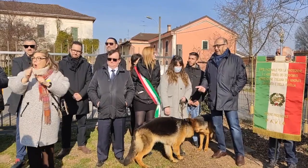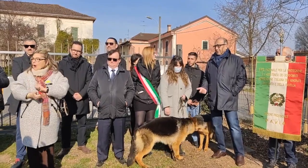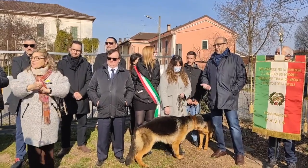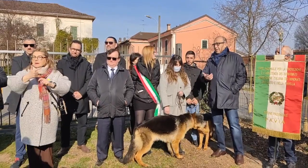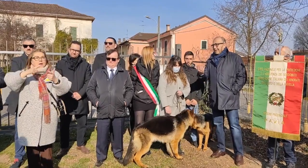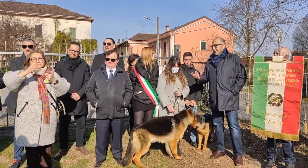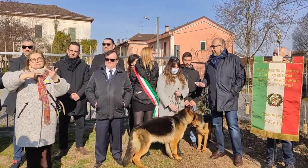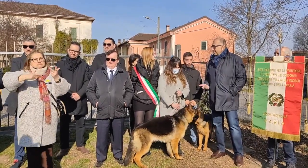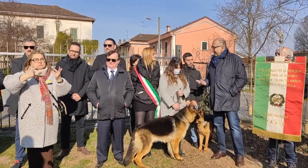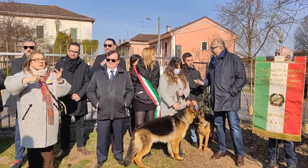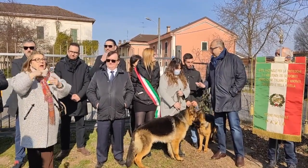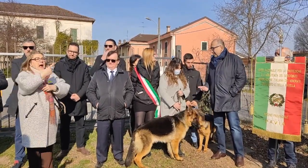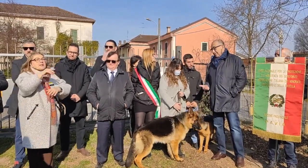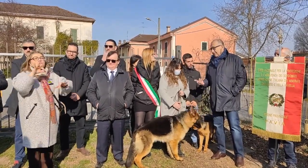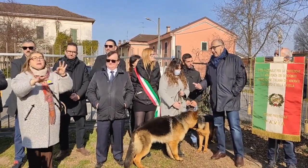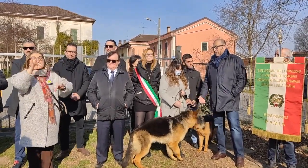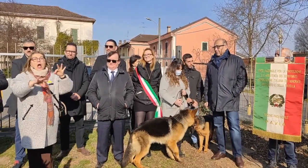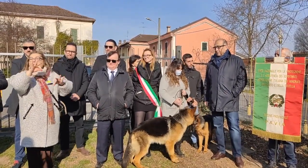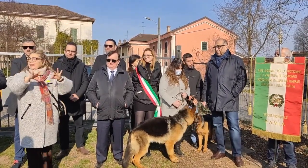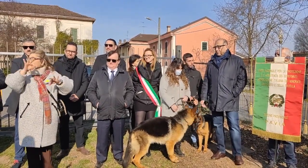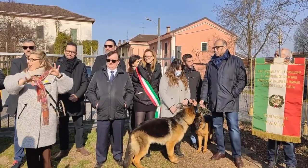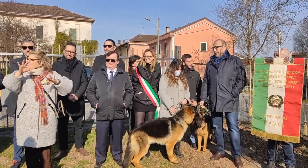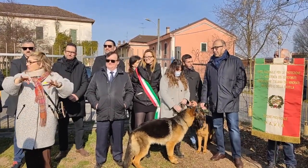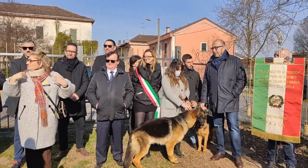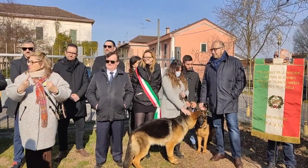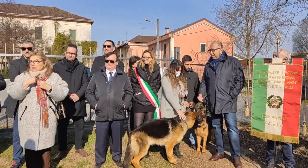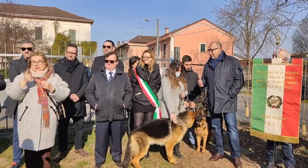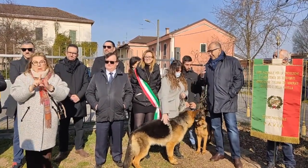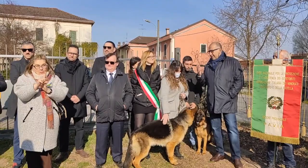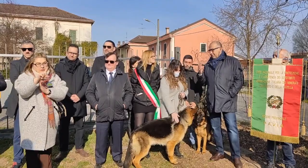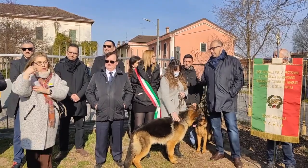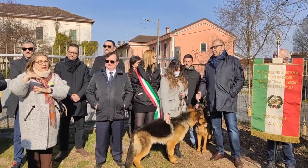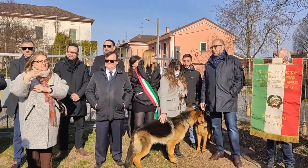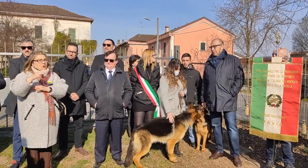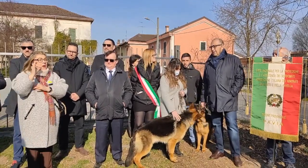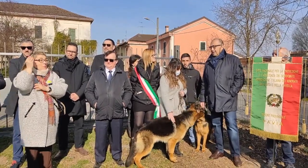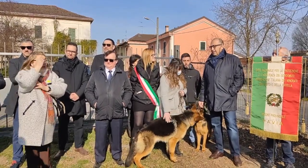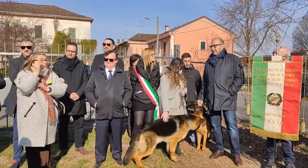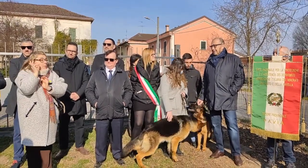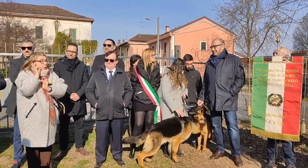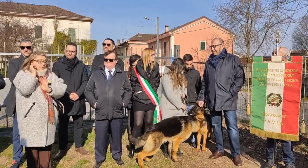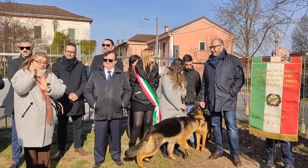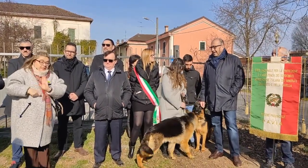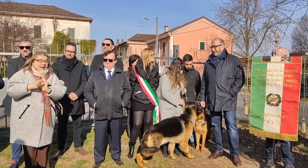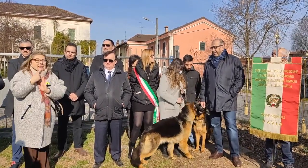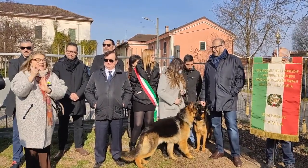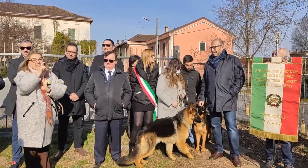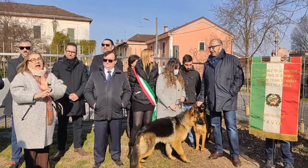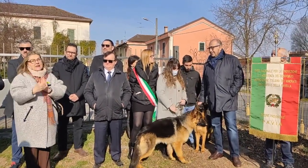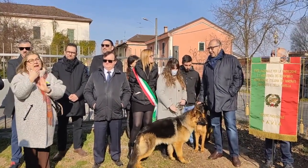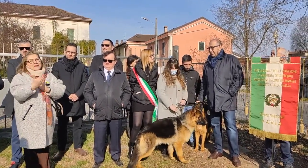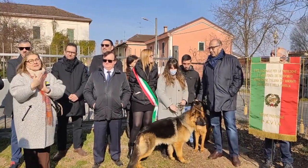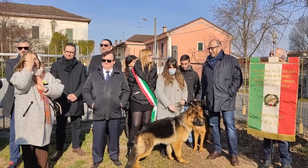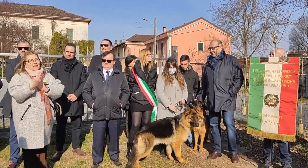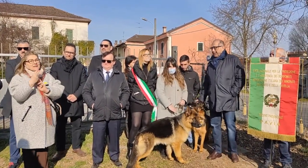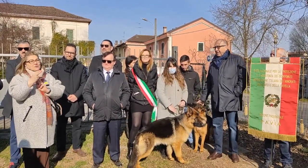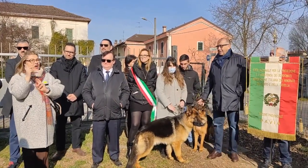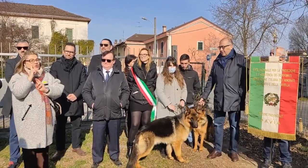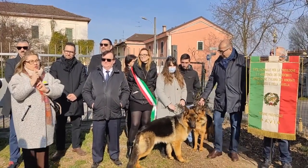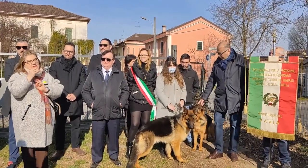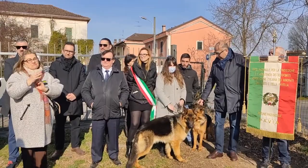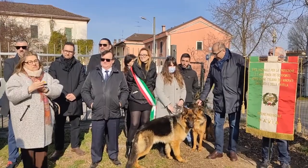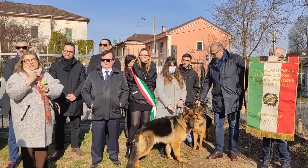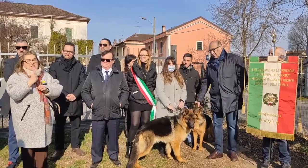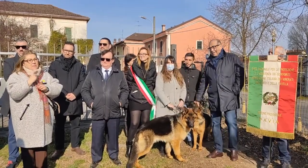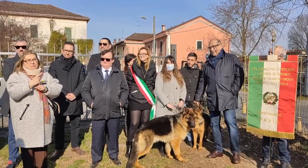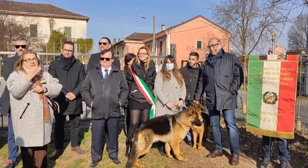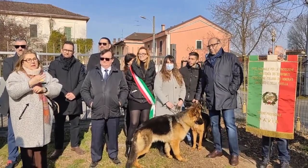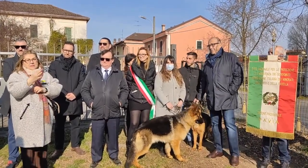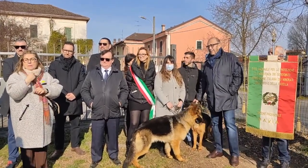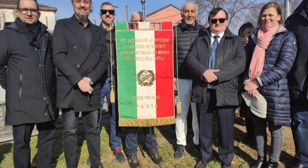anche negli spettacoli teatrali; penso che tutto ciò sia stato possibile grazie all’impegno dell’Ente Nazionale Sordi.